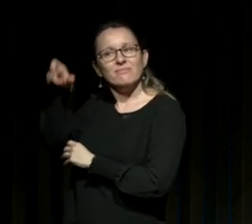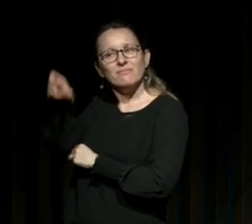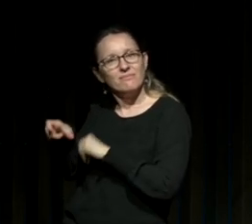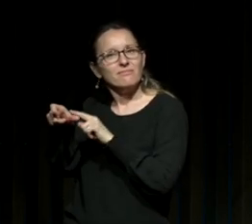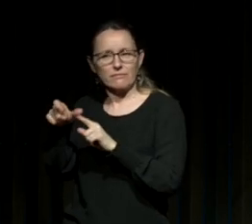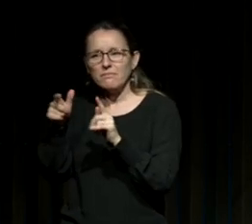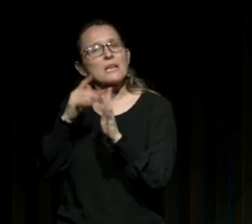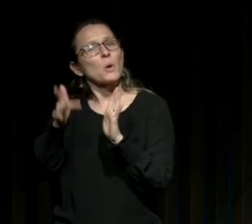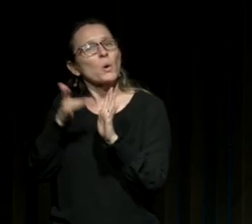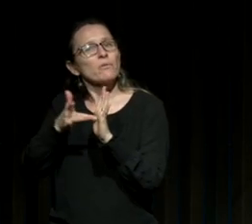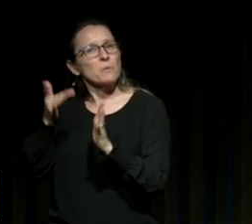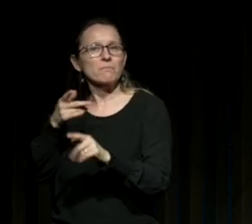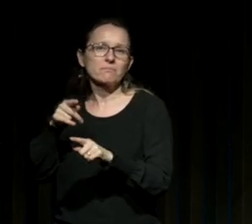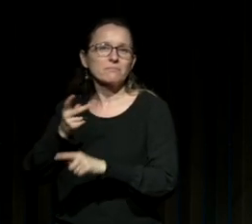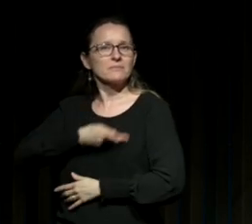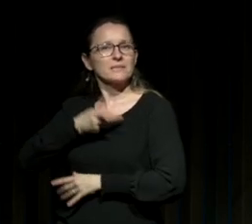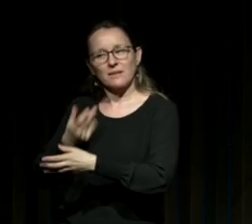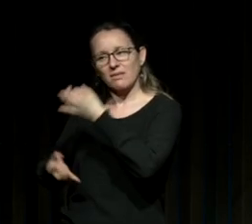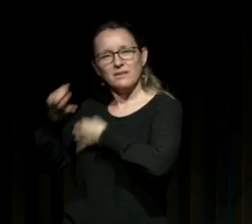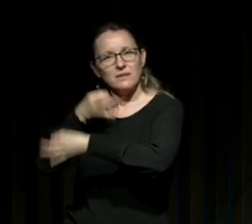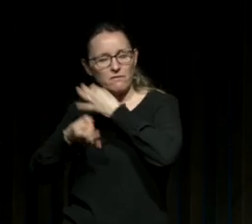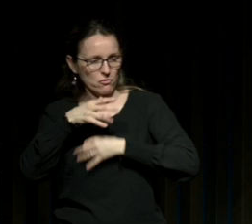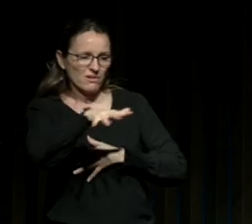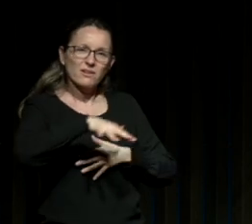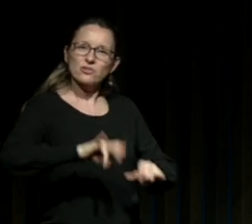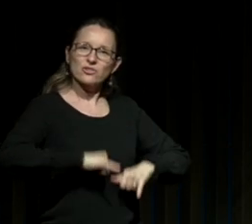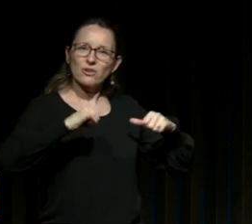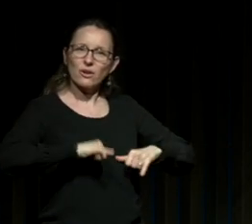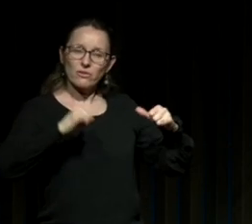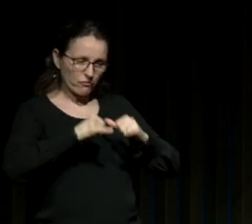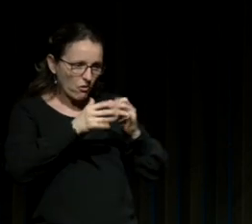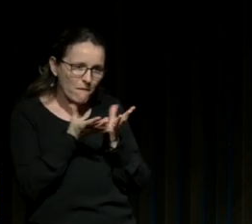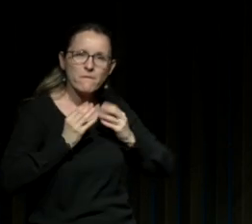il rajoute il faut il faut former les jeunes à la prise en charge de cette maladie à la